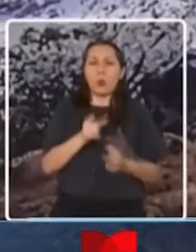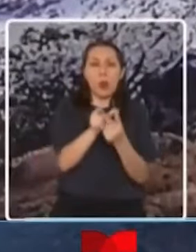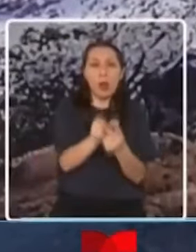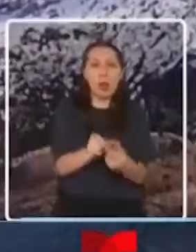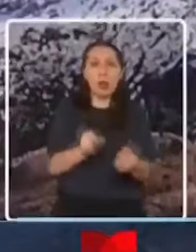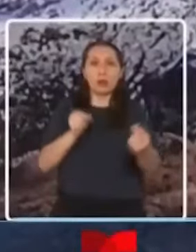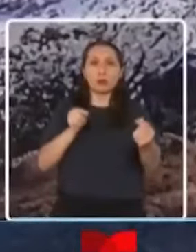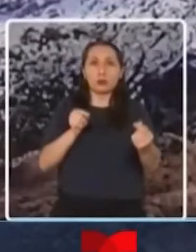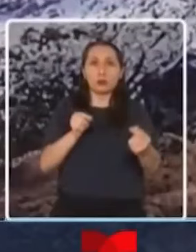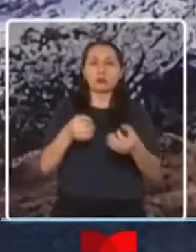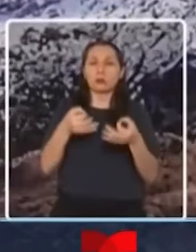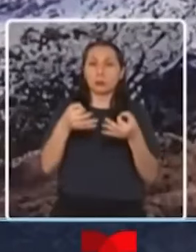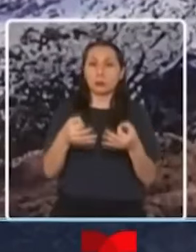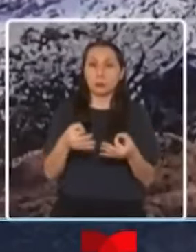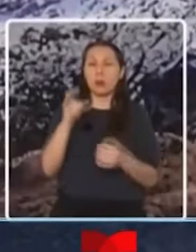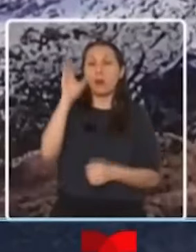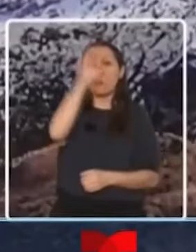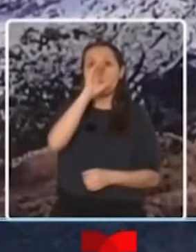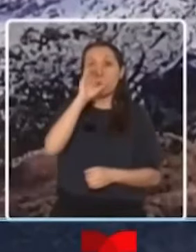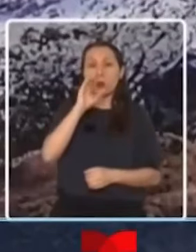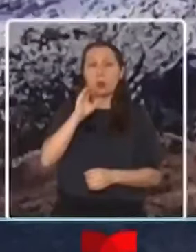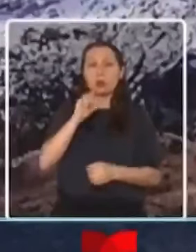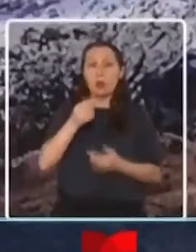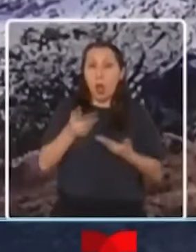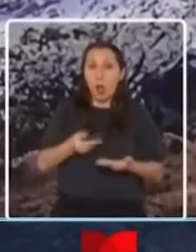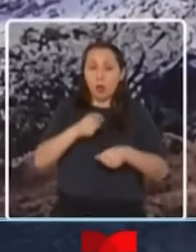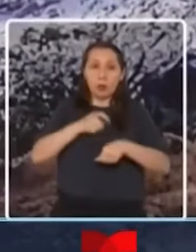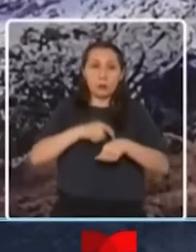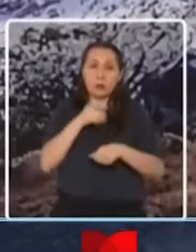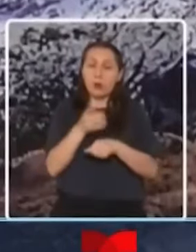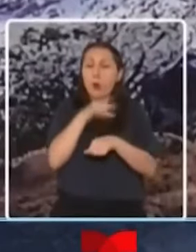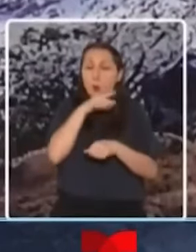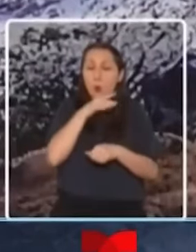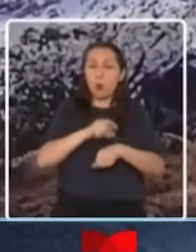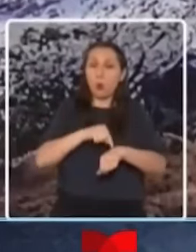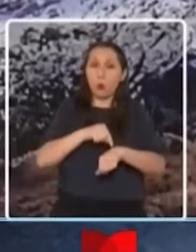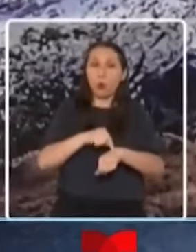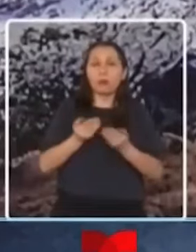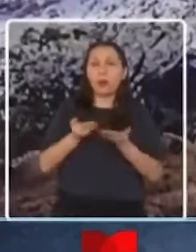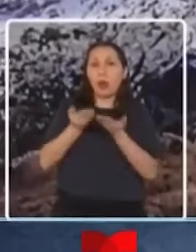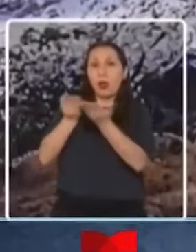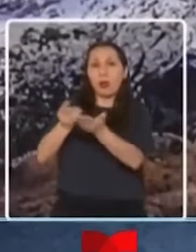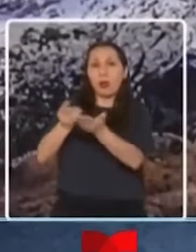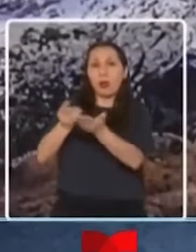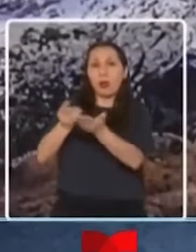CORRESPONDE UN UN FUNERAL DE ESTADO QUE SE DECLARE DUELO